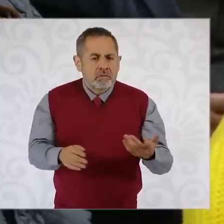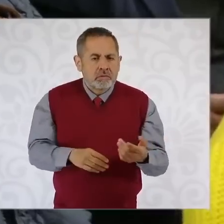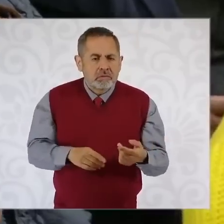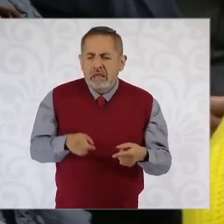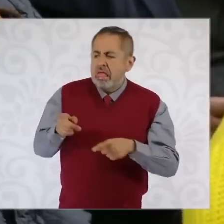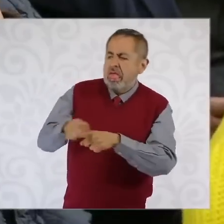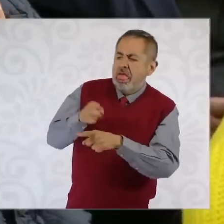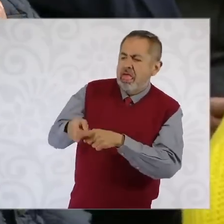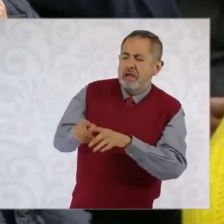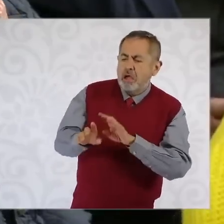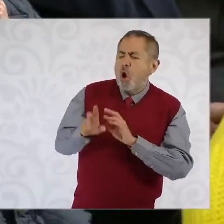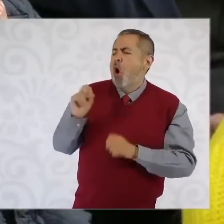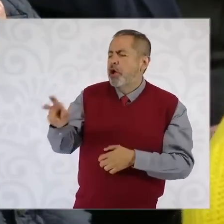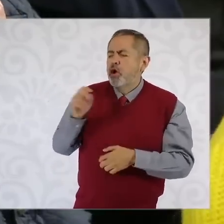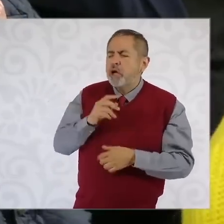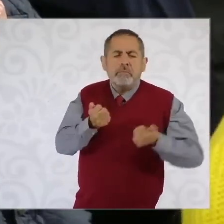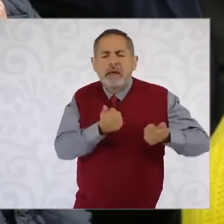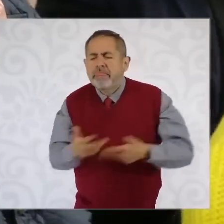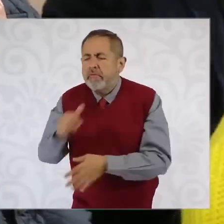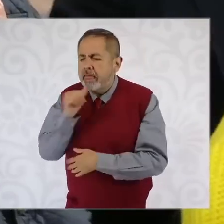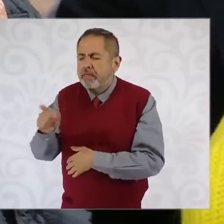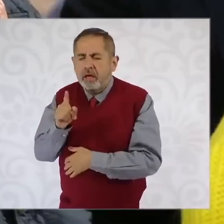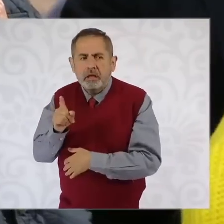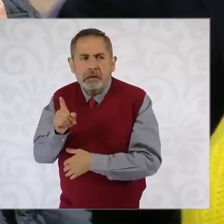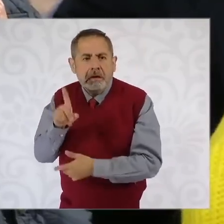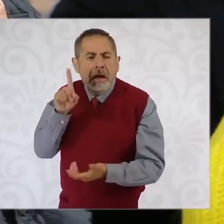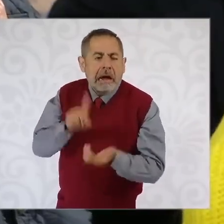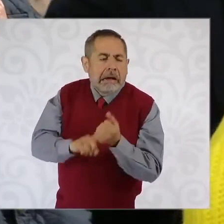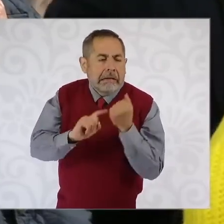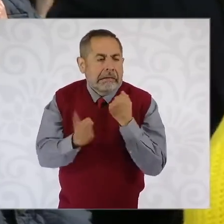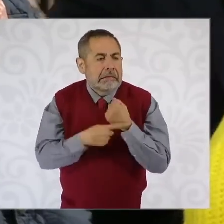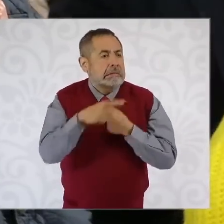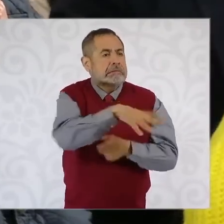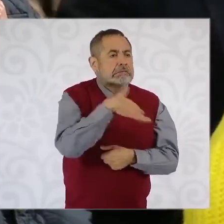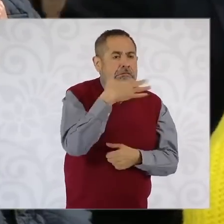no van a mandar armas Pero al final del día Pues los grupos delincuenciales y obviamente